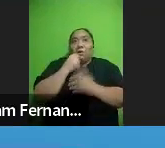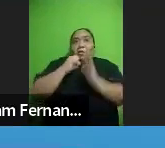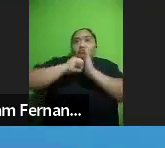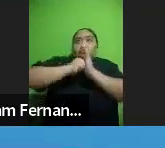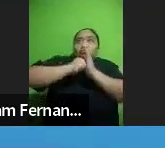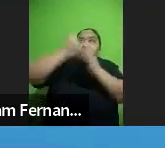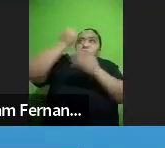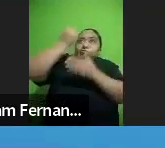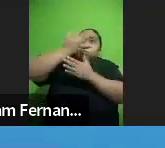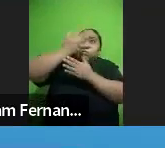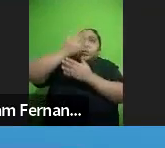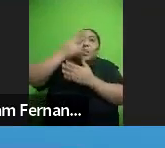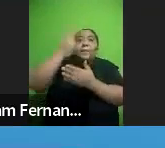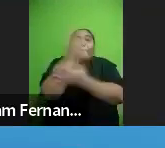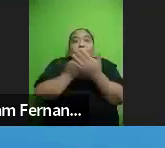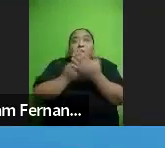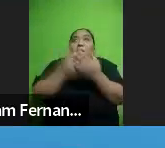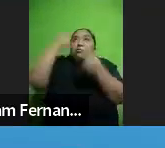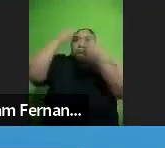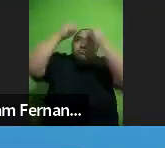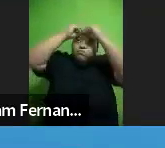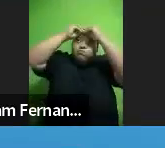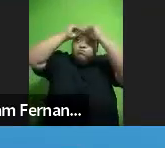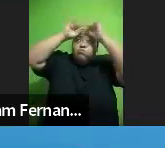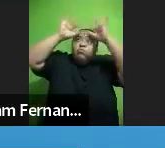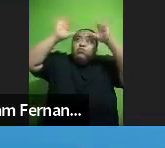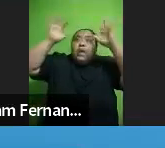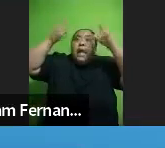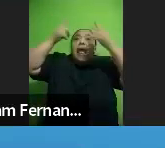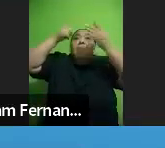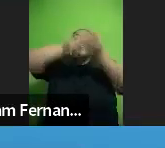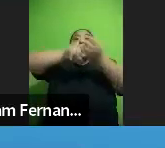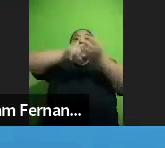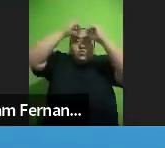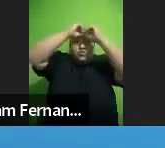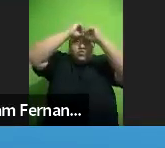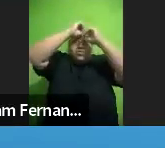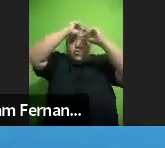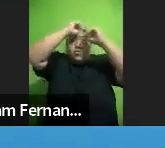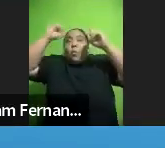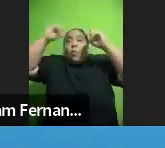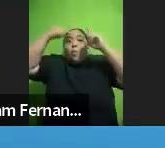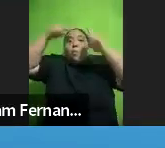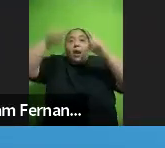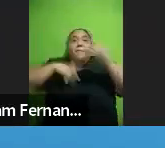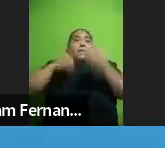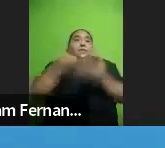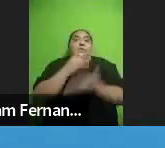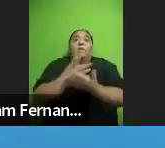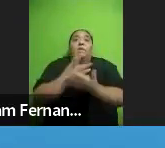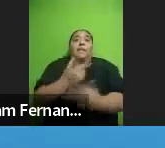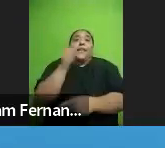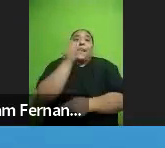todos estos símbolos y se ordenaban, y sólo necesitaba la lengua cuando cuando era para cuando era para comunicarse